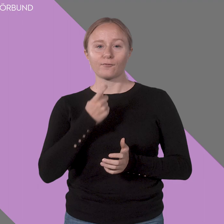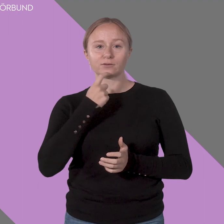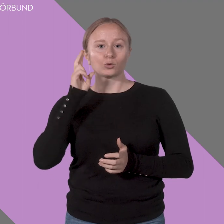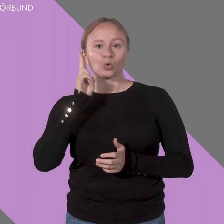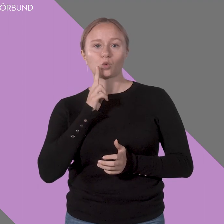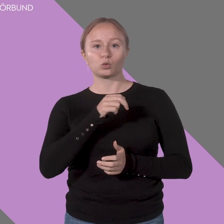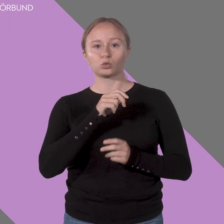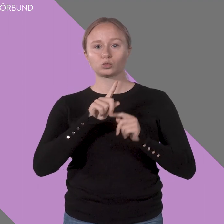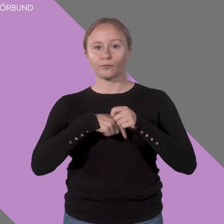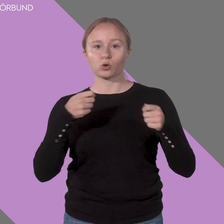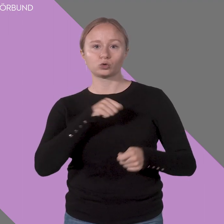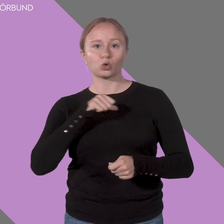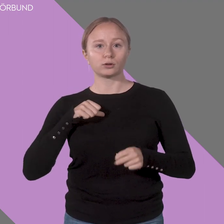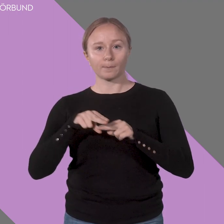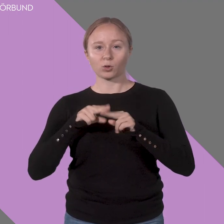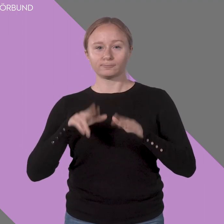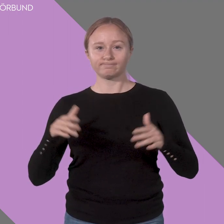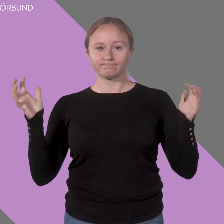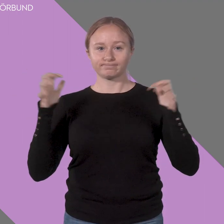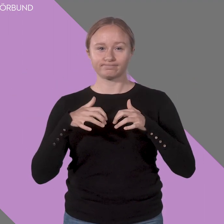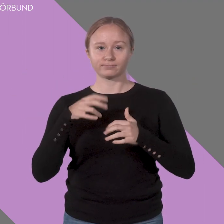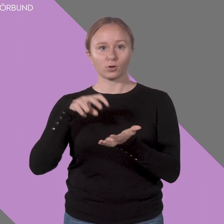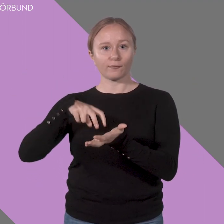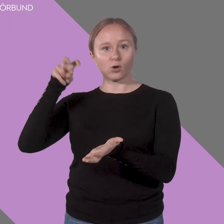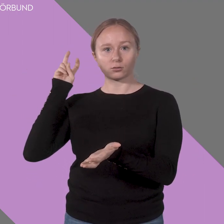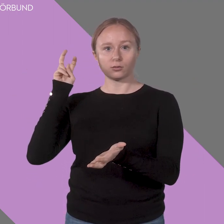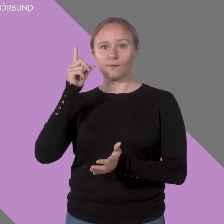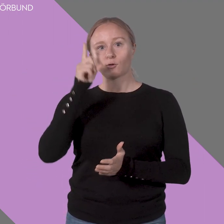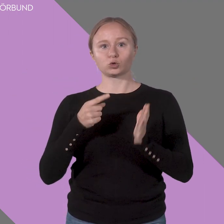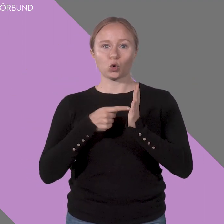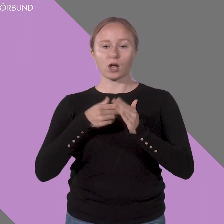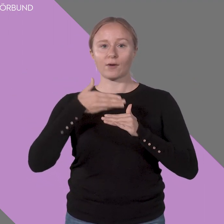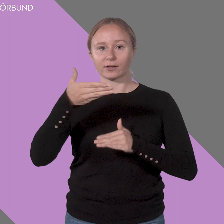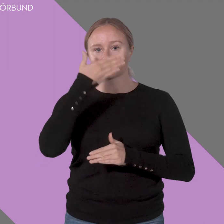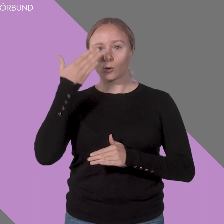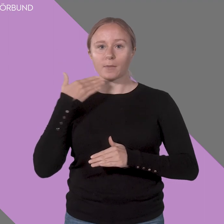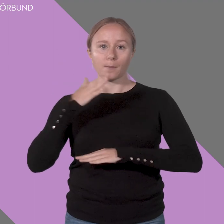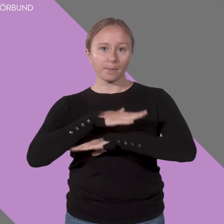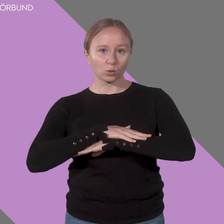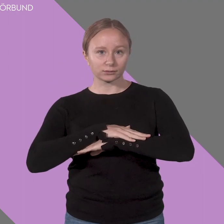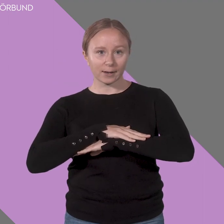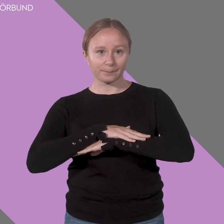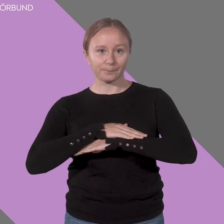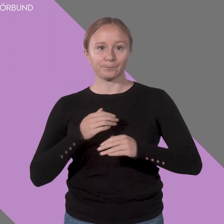Finlands Dövas Förbunds styrelse sammanträdde förrförra veckan - första gången efter sommarpausen.